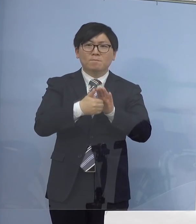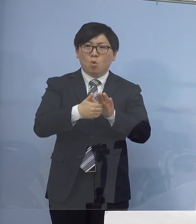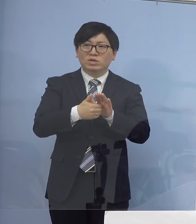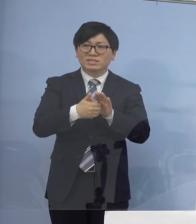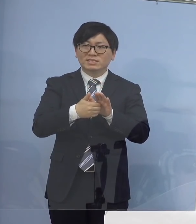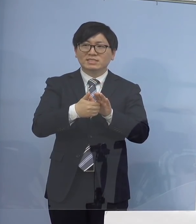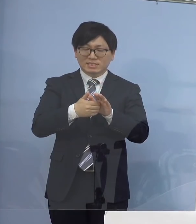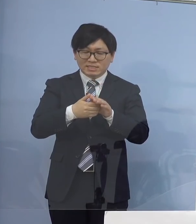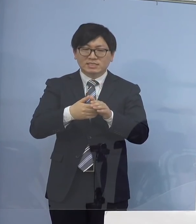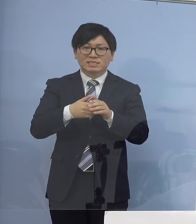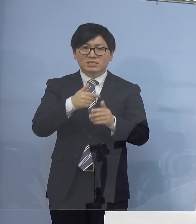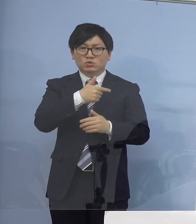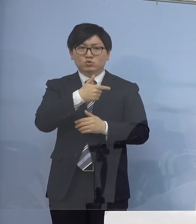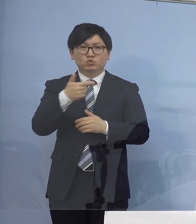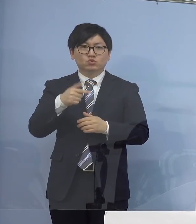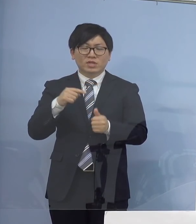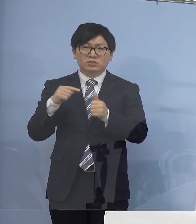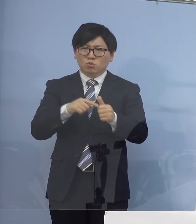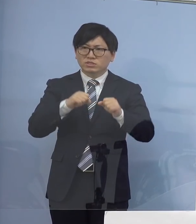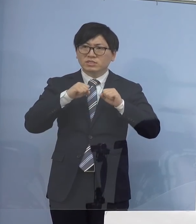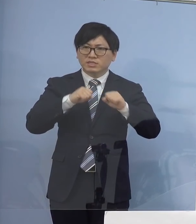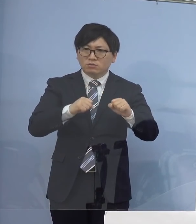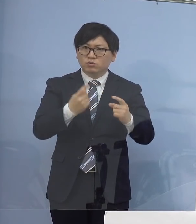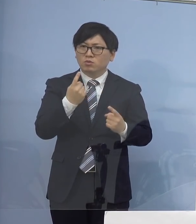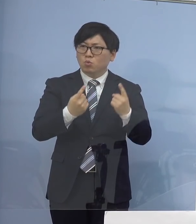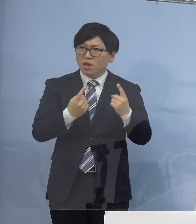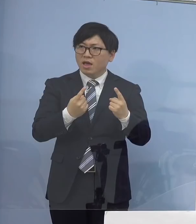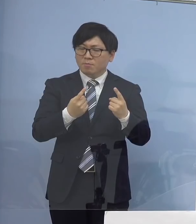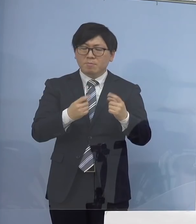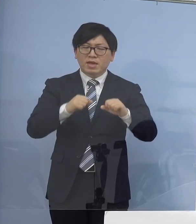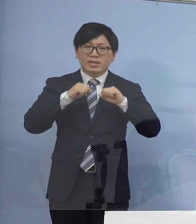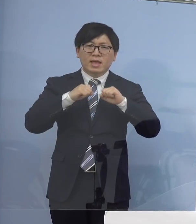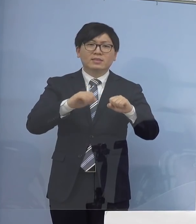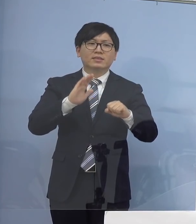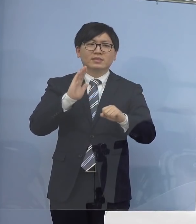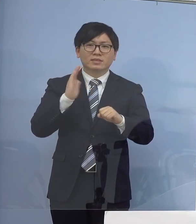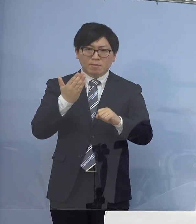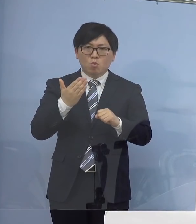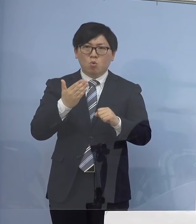もちろんこれが発動したから収まると 「緊急事態宣言」とは違いますのでね